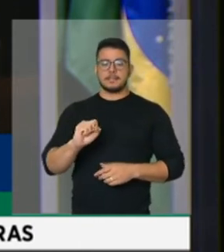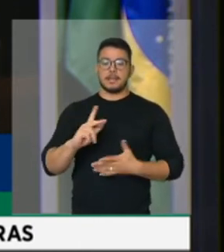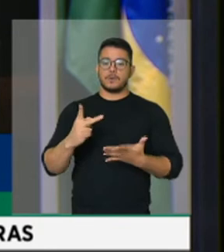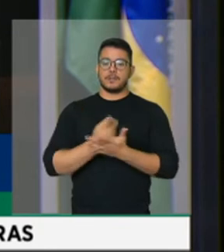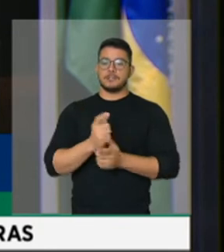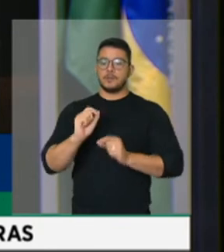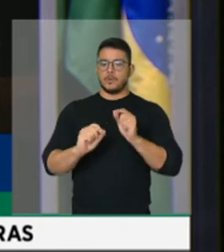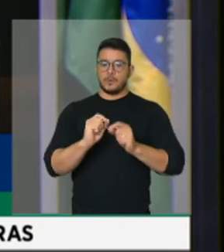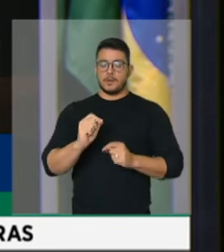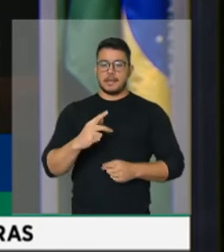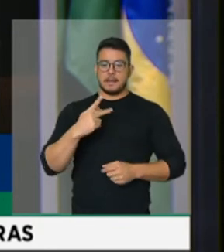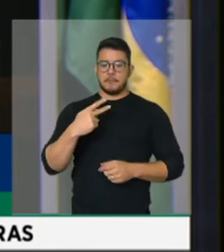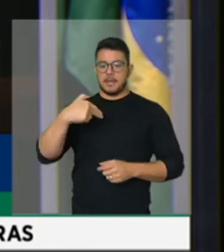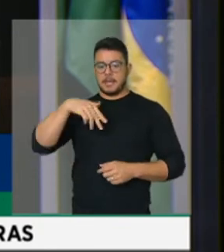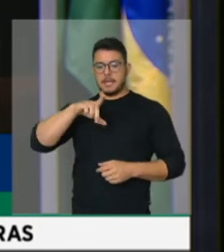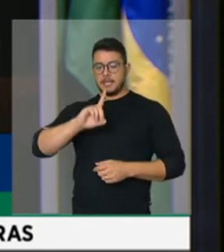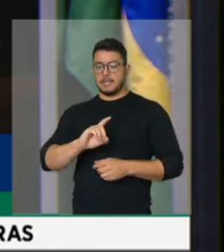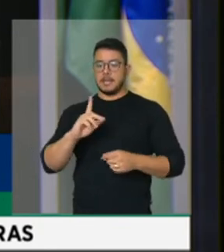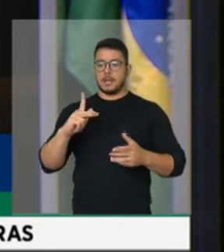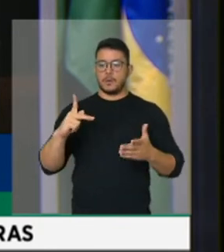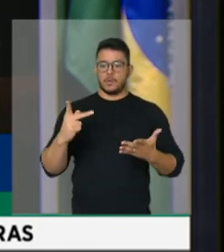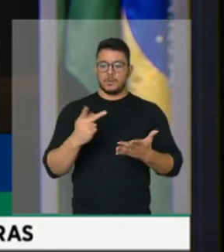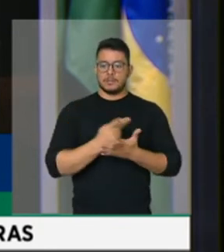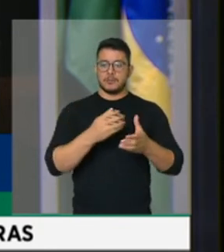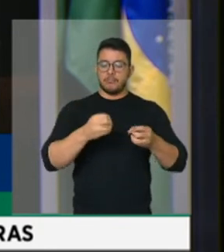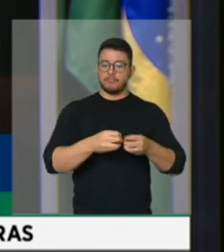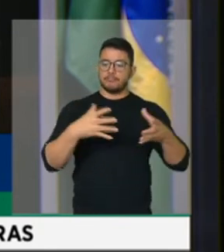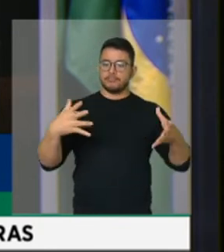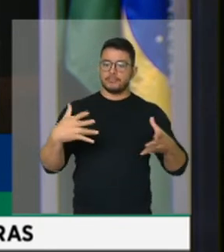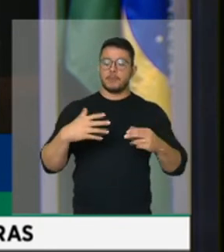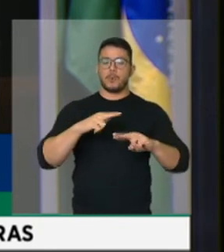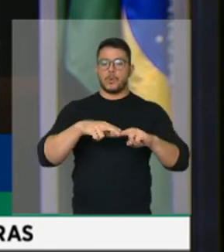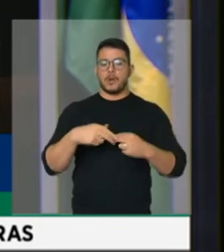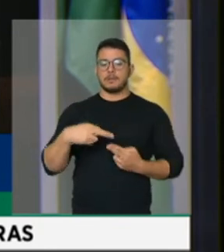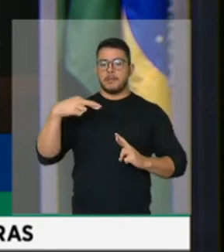QUE INCORPORARAM GRANDE PARTE DAS ATRIBUIÇÕES EXERCIDAS HISTORICAMENTE PELA ELETROBRAS. O PROCESSO DE